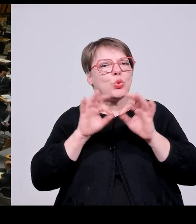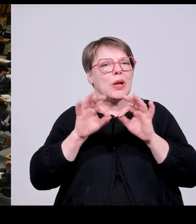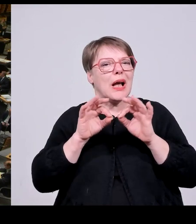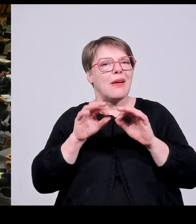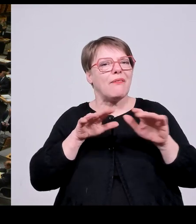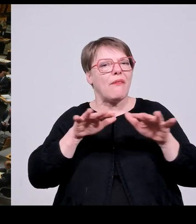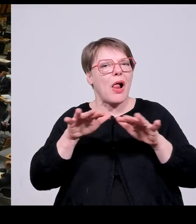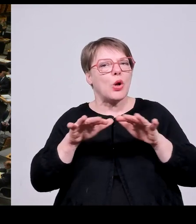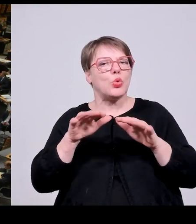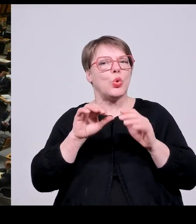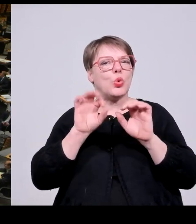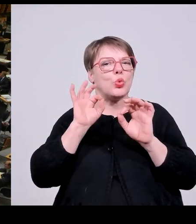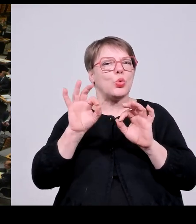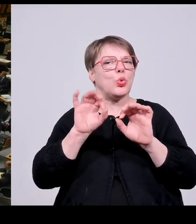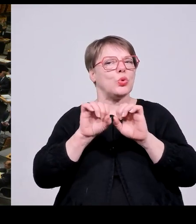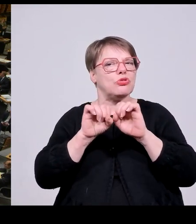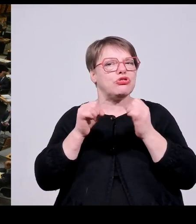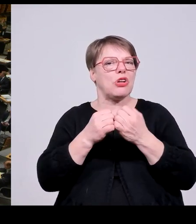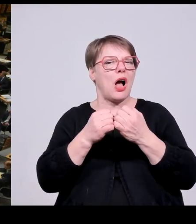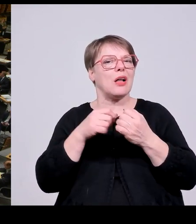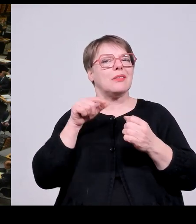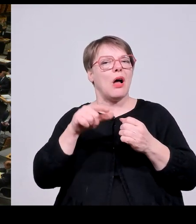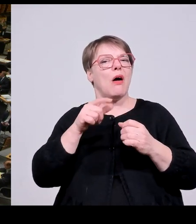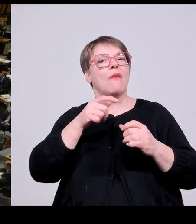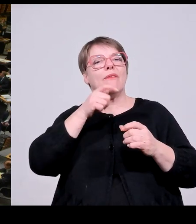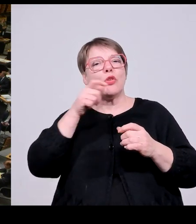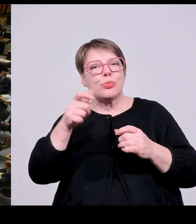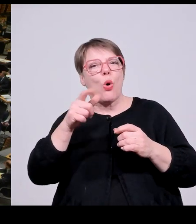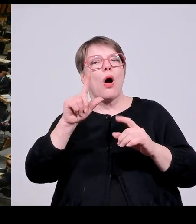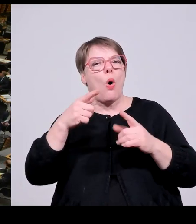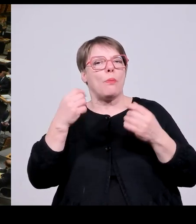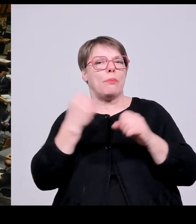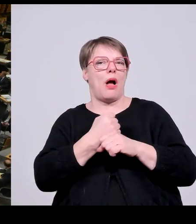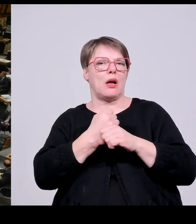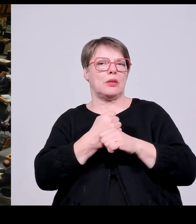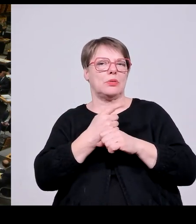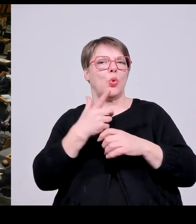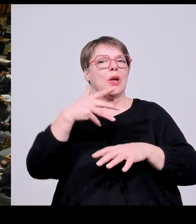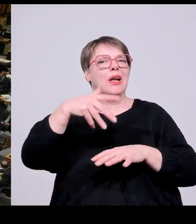Wie geht das? Geht es runter, geht das weiter runte? Geht das wir da runter.